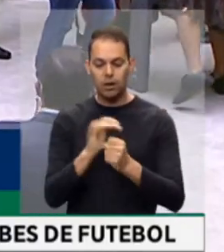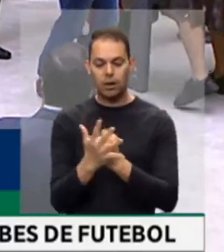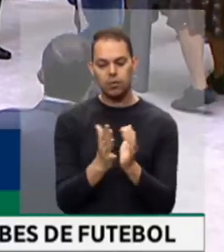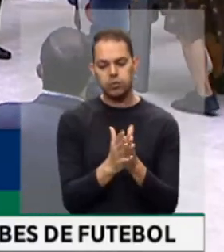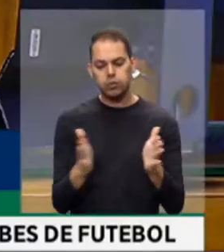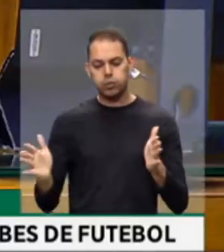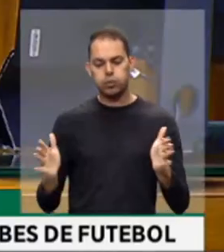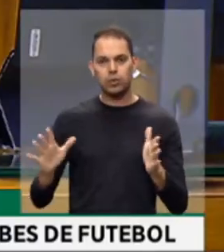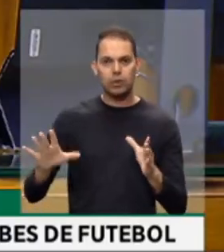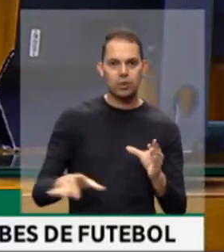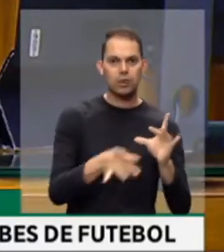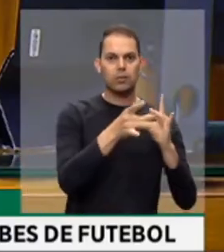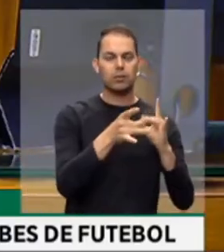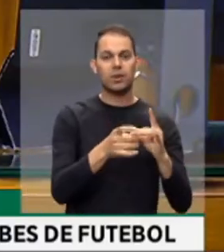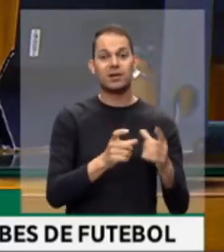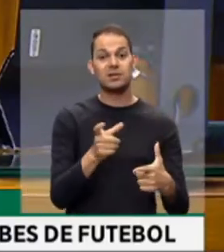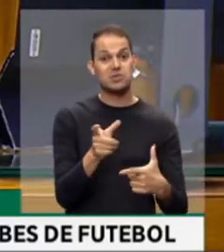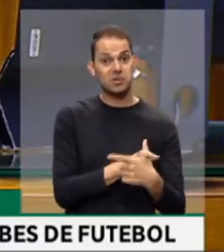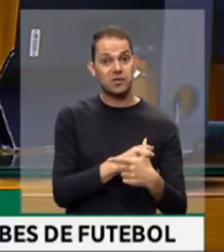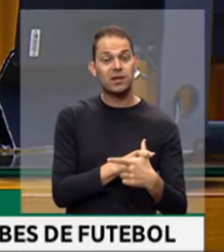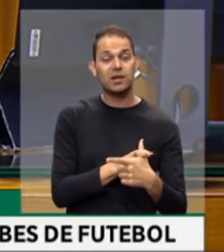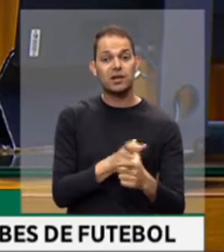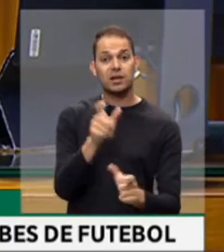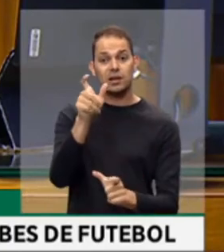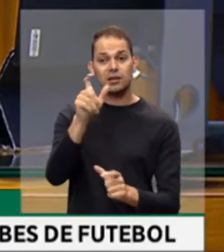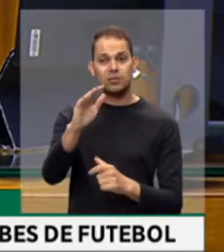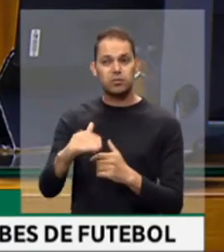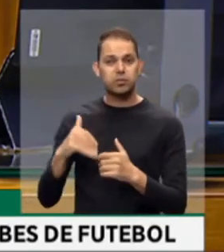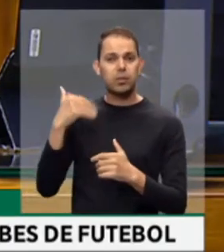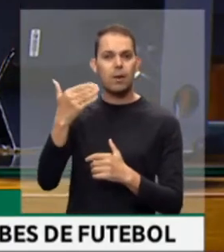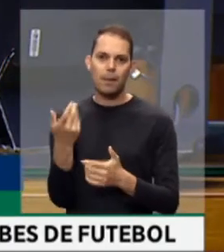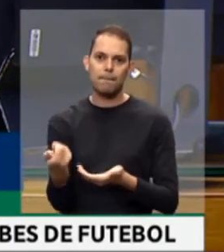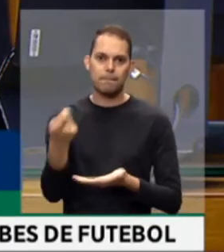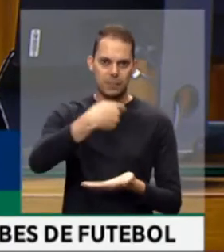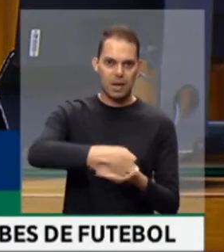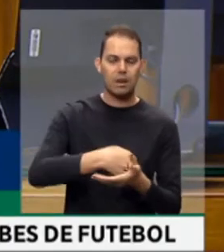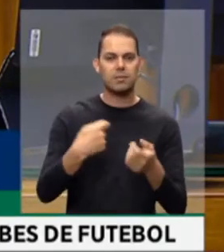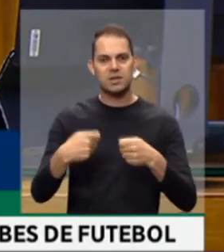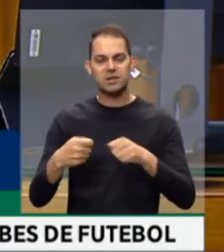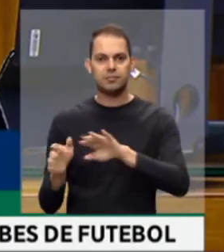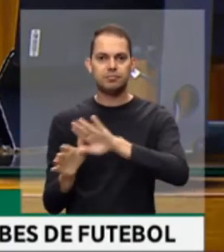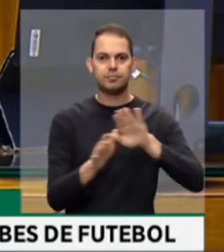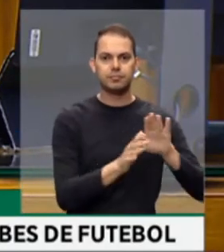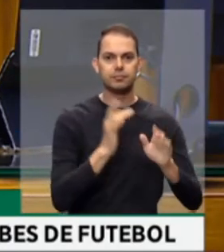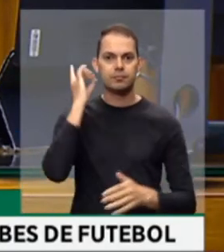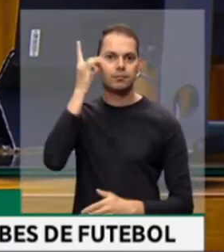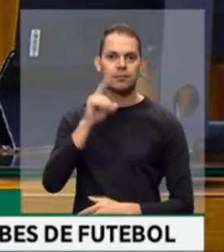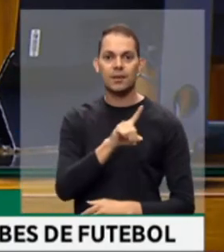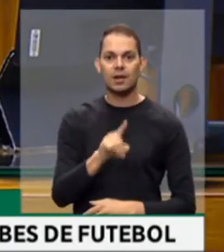PAGAMENTO... DESSAS DÍVIDAS. O QUE NÃO SIGNIFICA QUE NÃO VÃO PRECISAR PAGAR MAS O QUE NÃO VAI SER PAGO NESSE PERÍODO DE PANDEMIA VAI SER